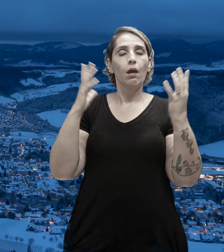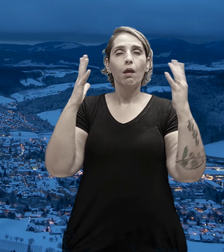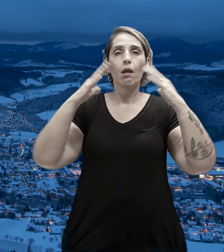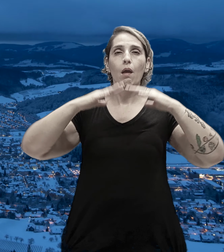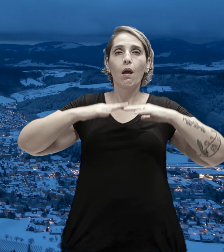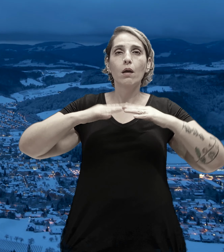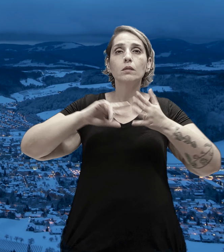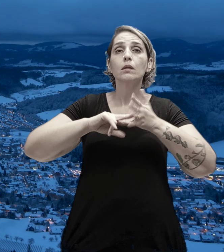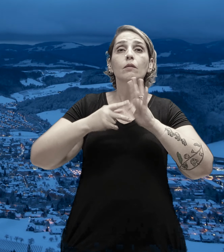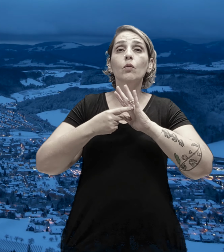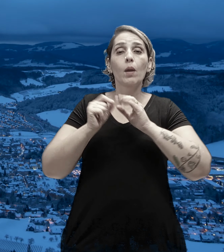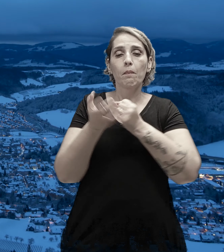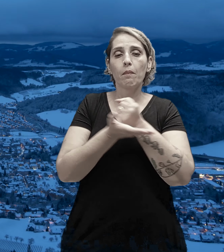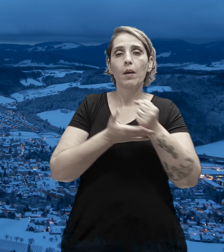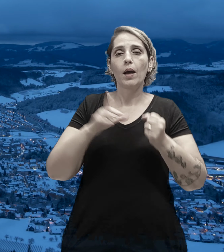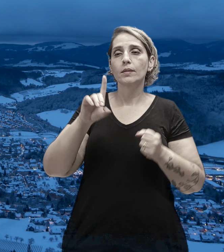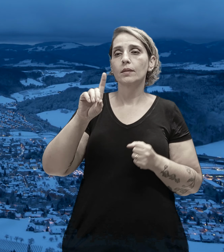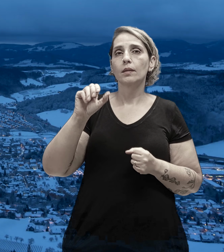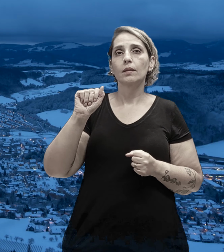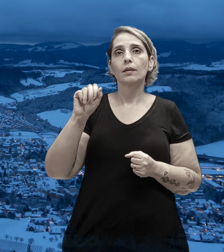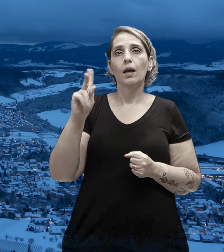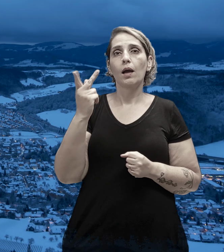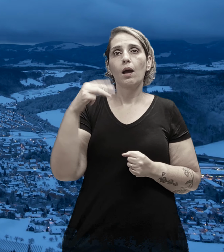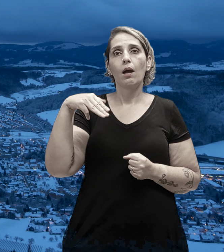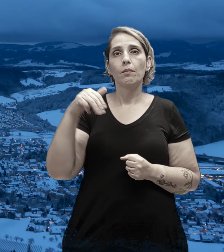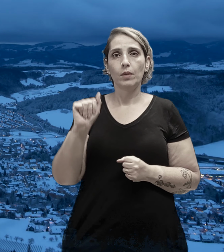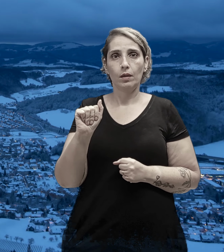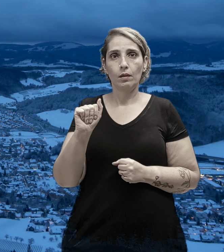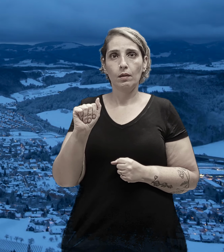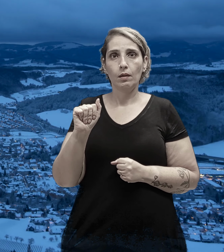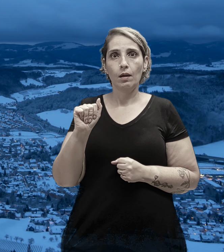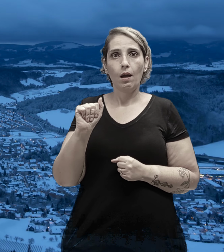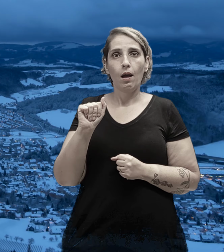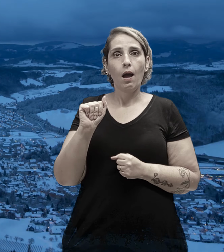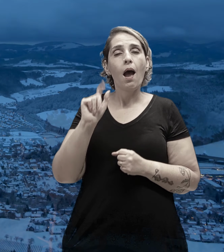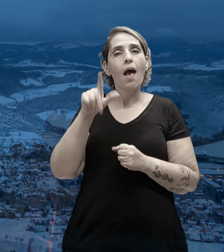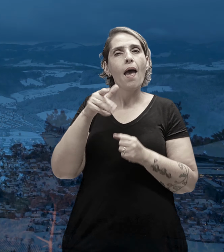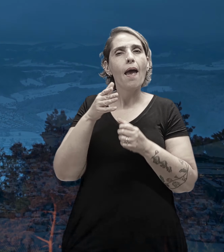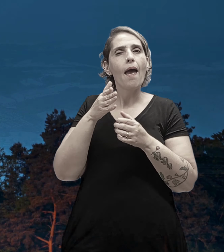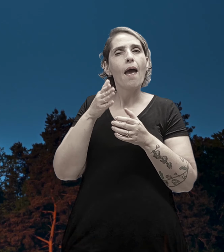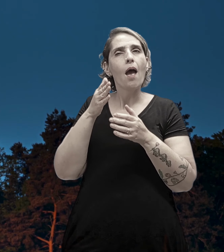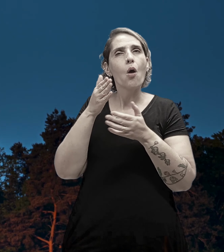é a essência do Dharma, o fio condutor que atravessa